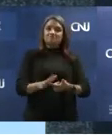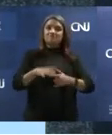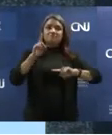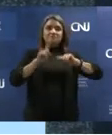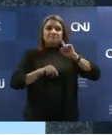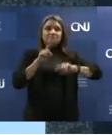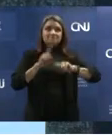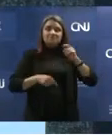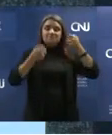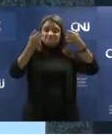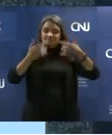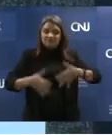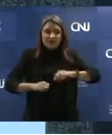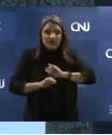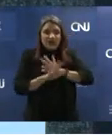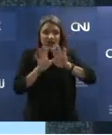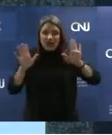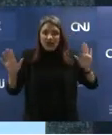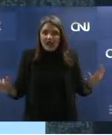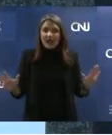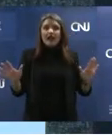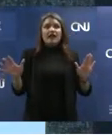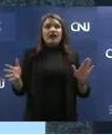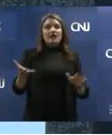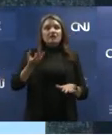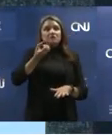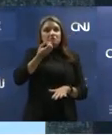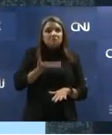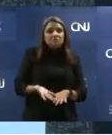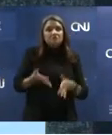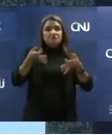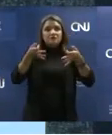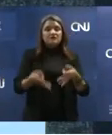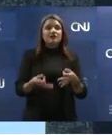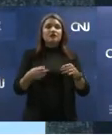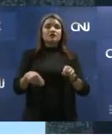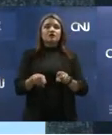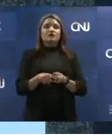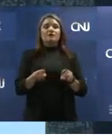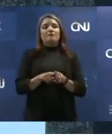plural, fluido, denso e, ao mesmo tempo, facilmente compreensível.